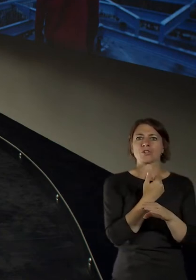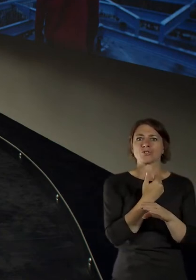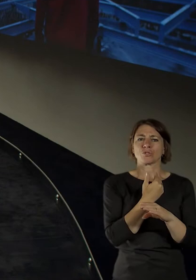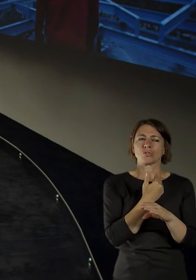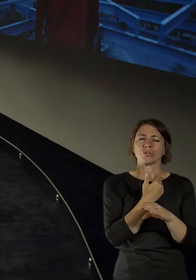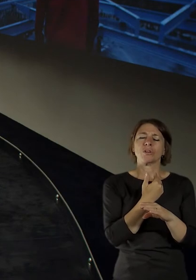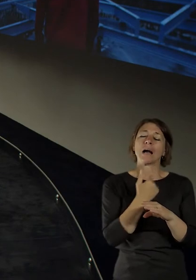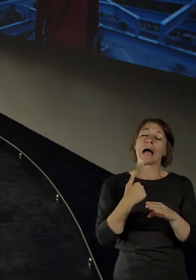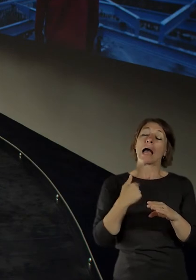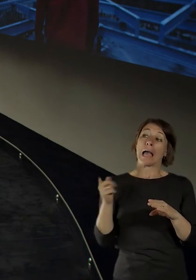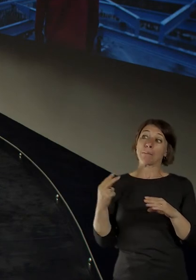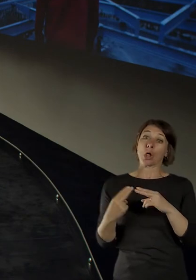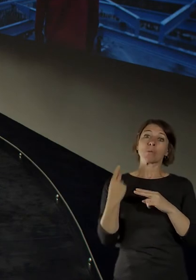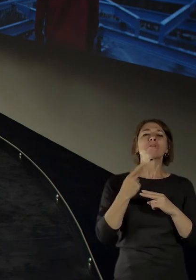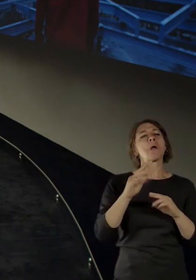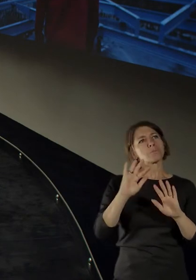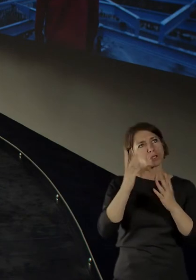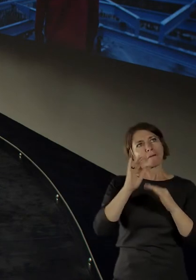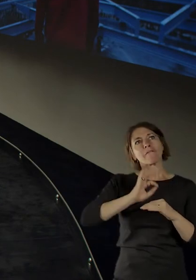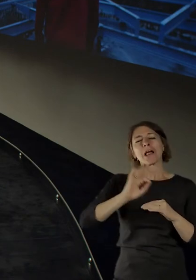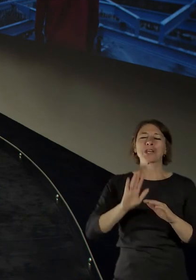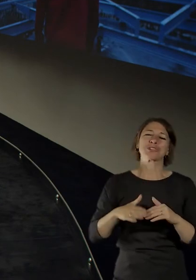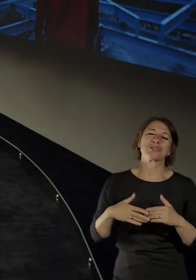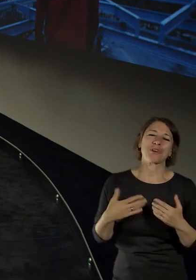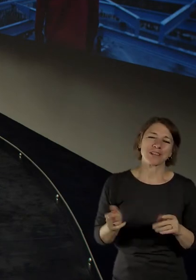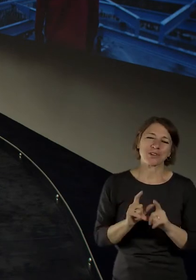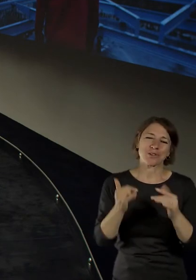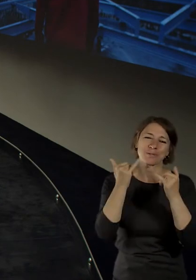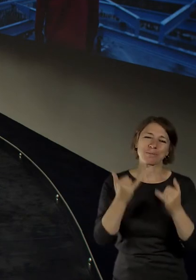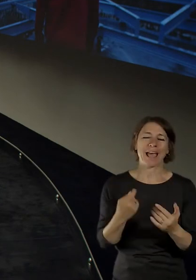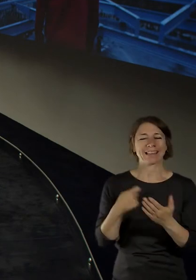Ale že je to škoda. Bylo to tedy historicky, tak, že skutečně se na ta exponovaná místa,